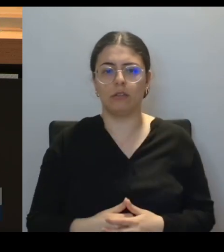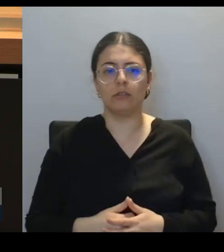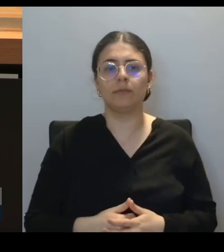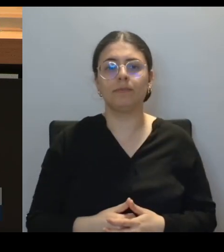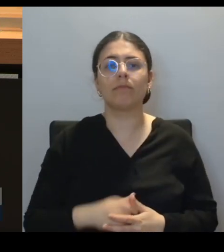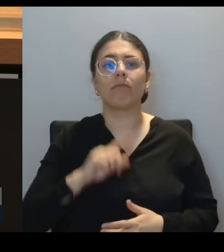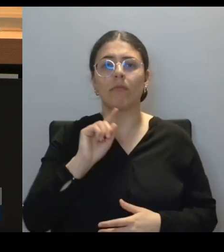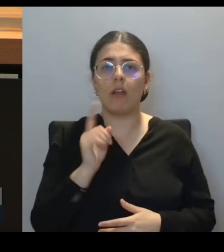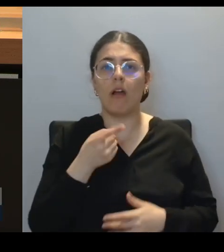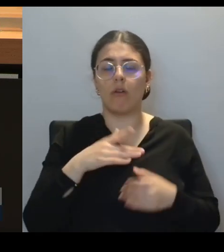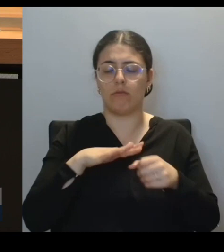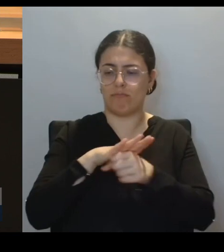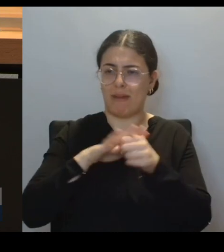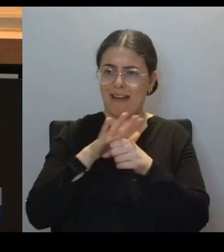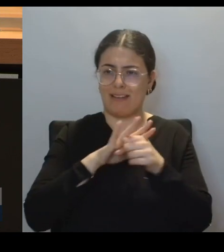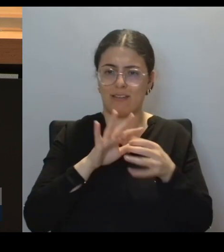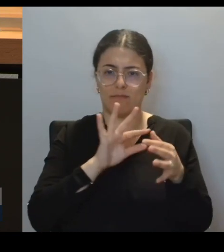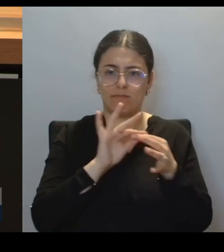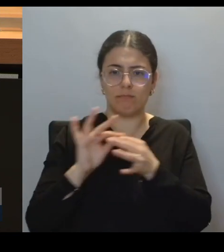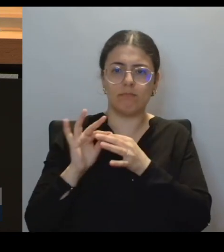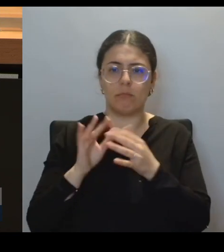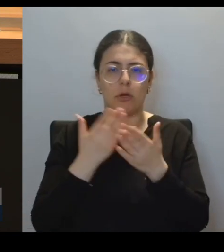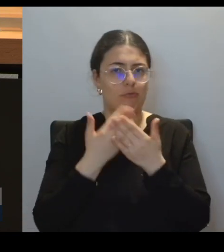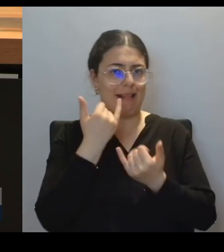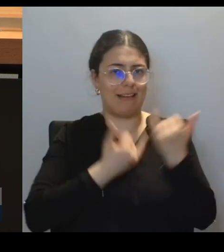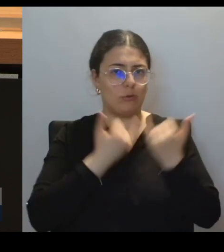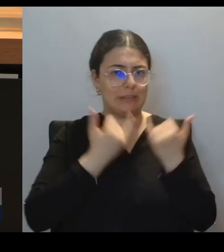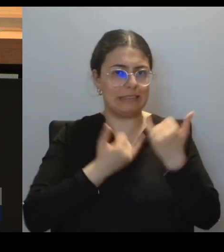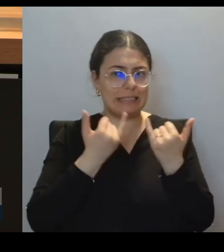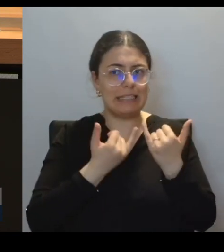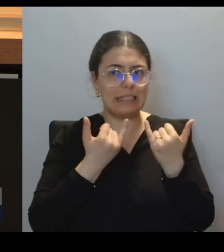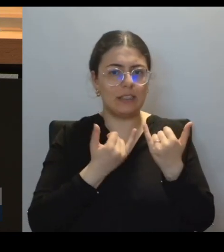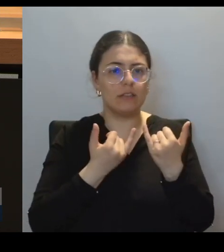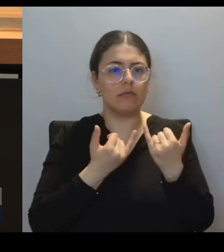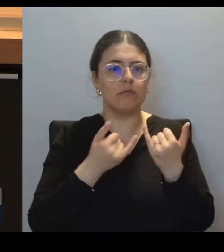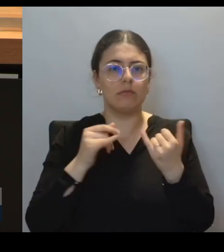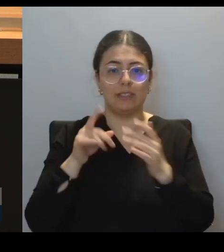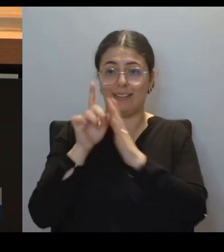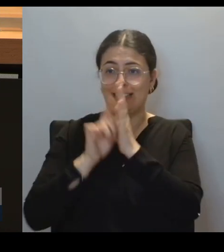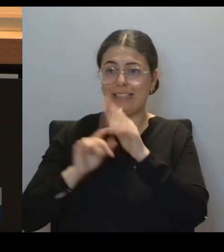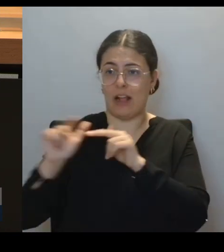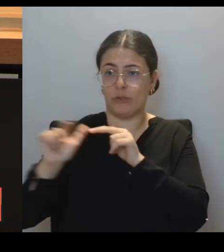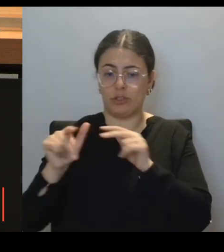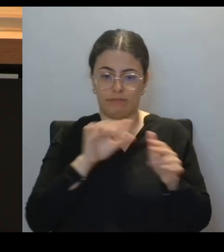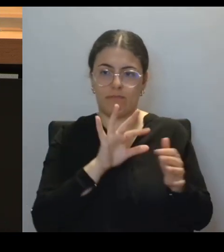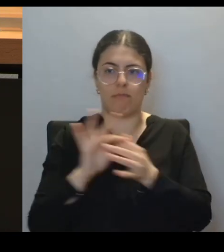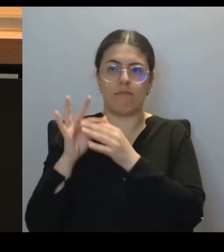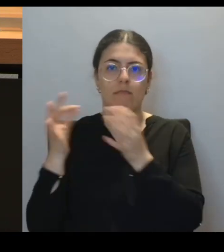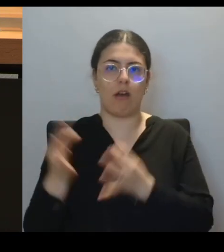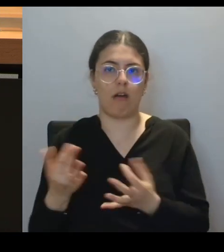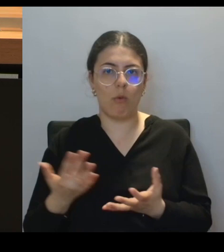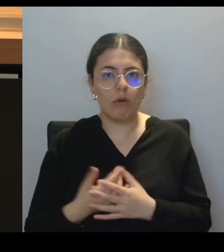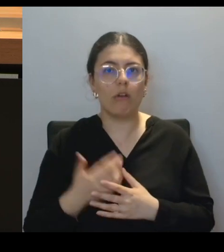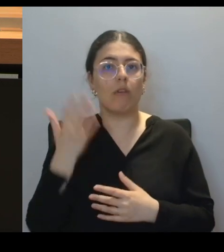allem auf die Digitalwirtschaft angewiesen. Nur wenn da neue, auch digitale Geschäftsmodelle entwickelt werden, hat die industrielle Wertschöpfung hier